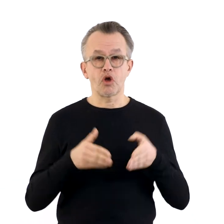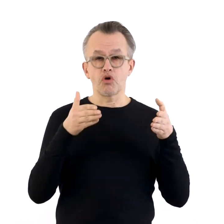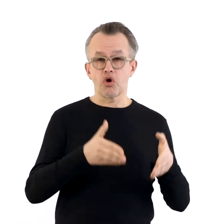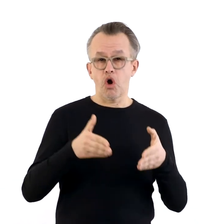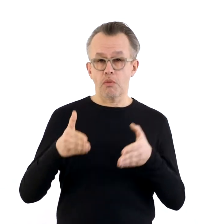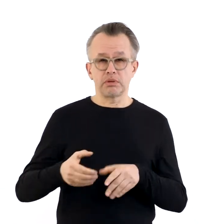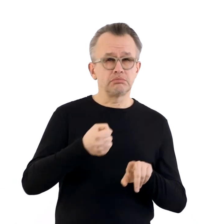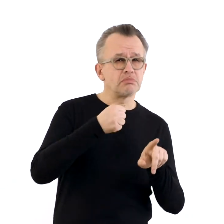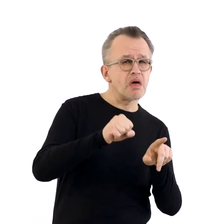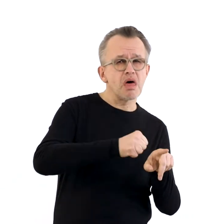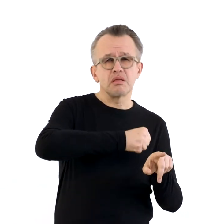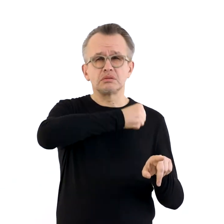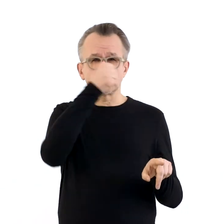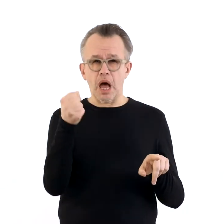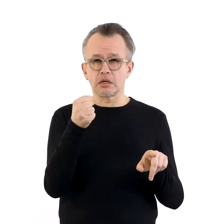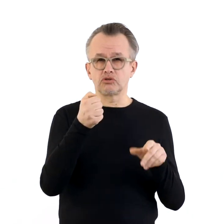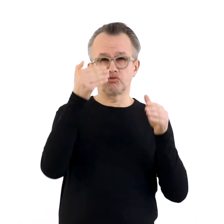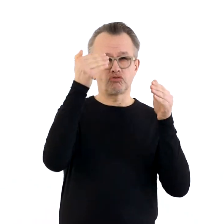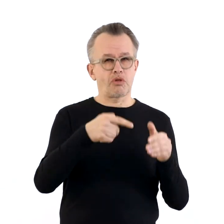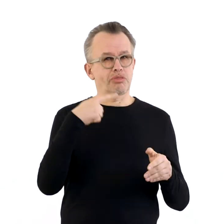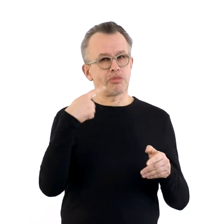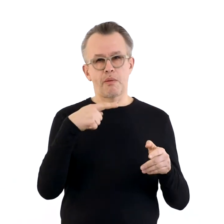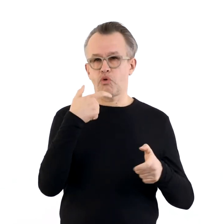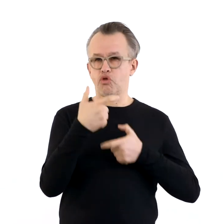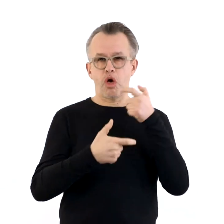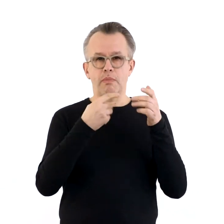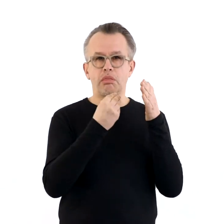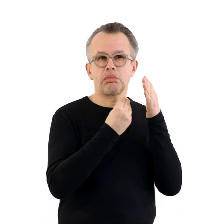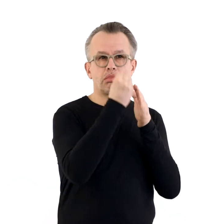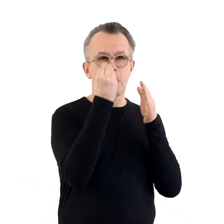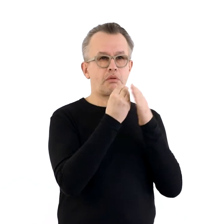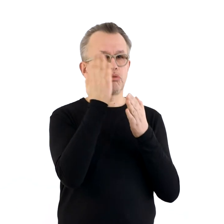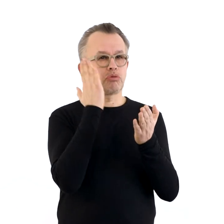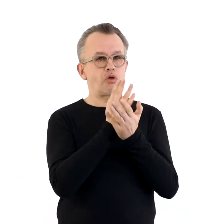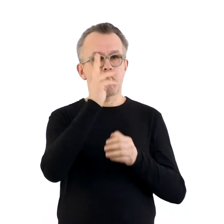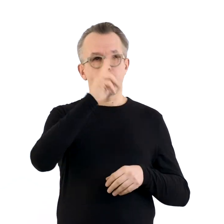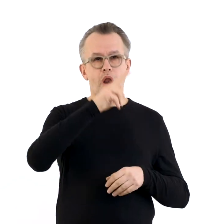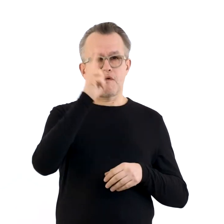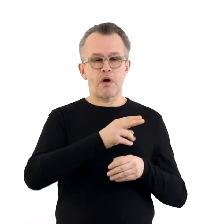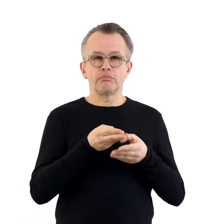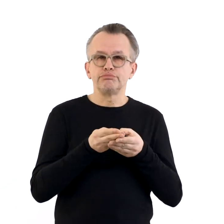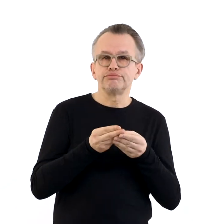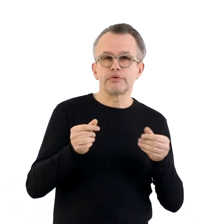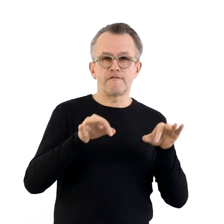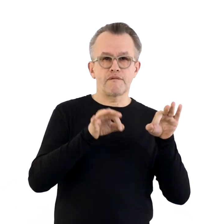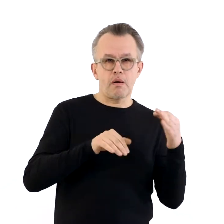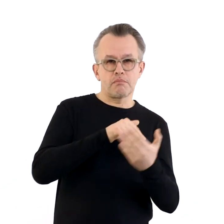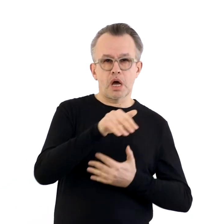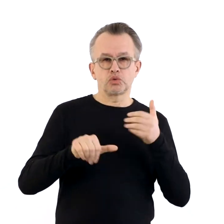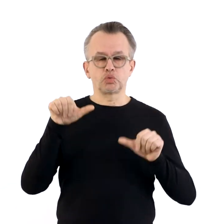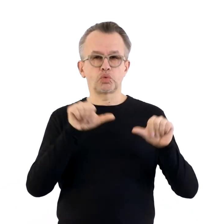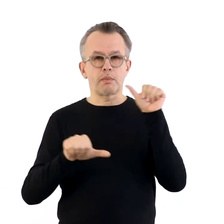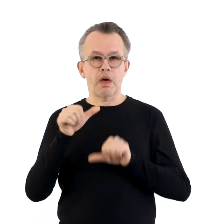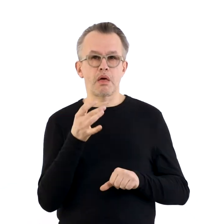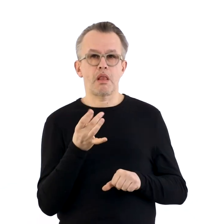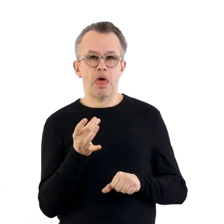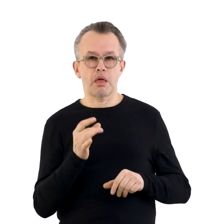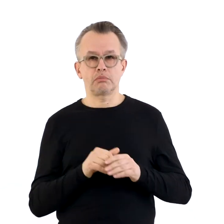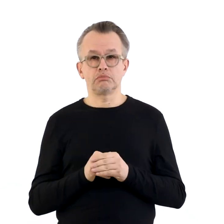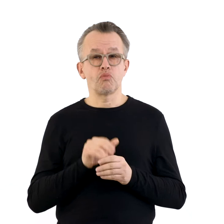W najstarszych grobach nie pokrywano ścian tynkiem, tylko malowano rozwodnioną farbą zmieszaną z substancją klejącą.